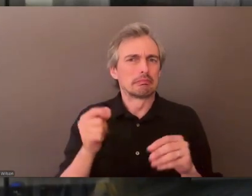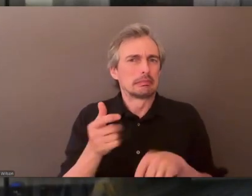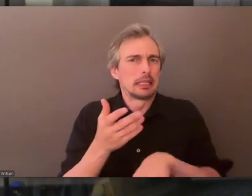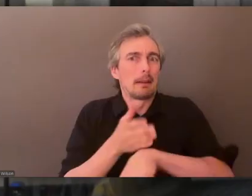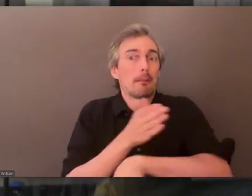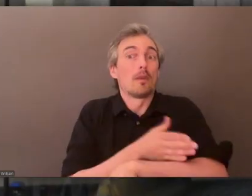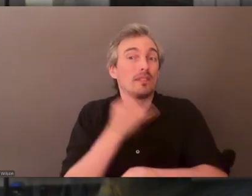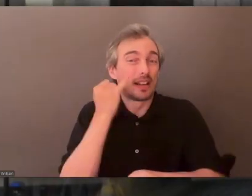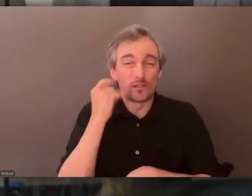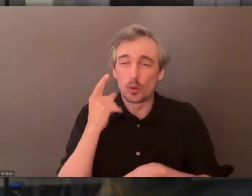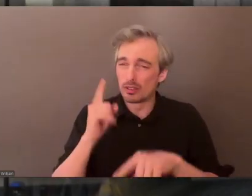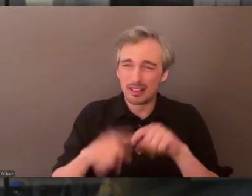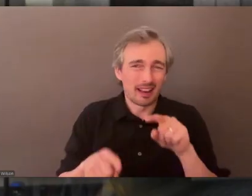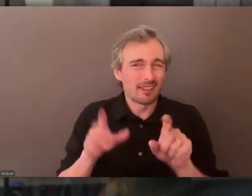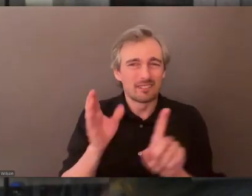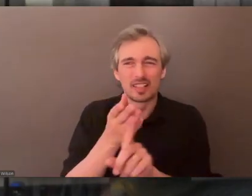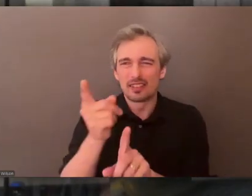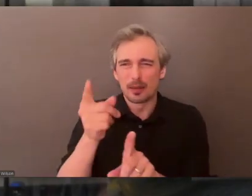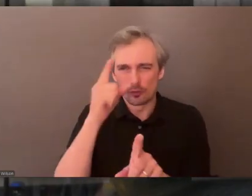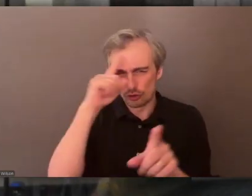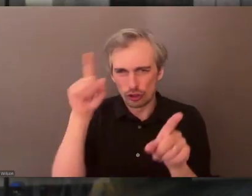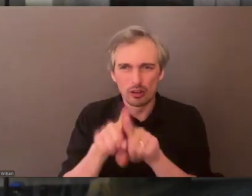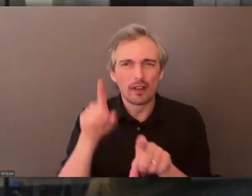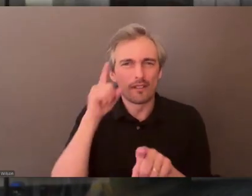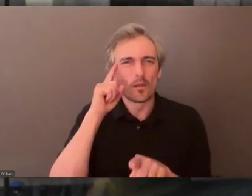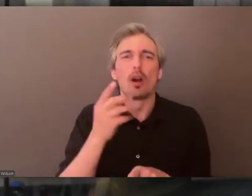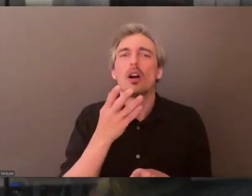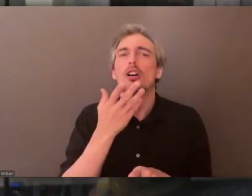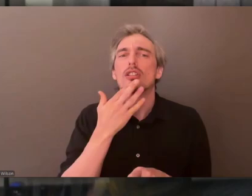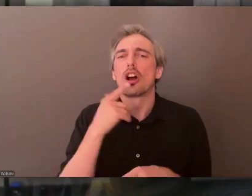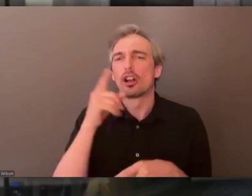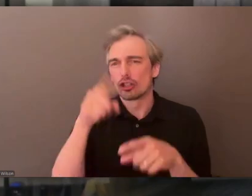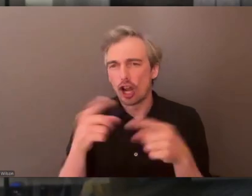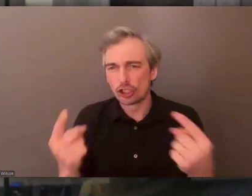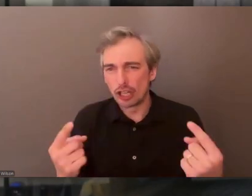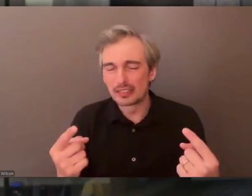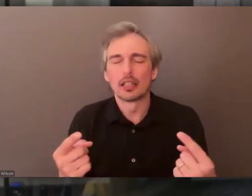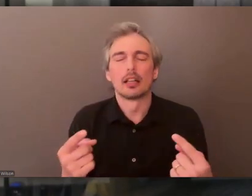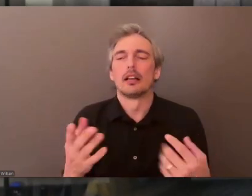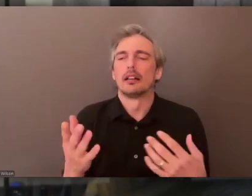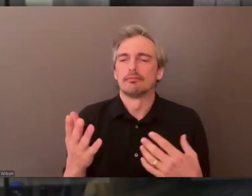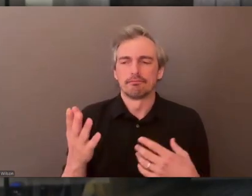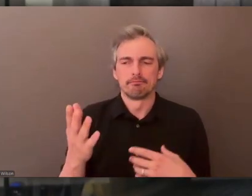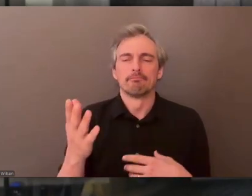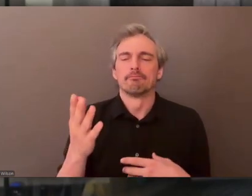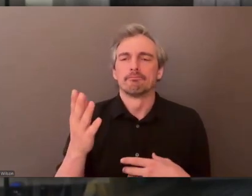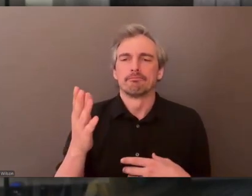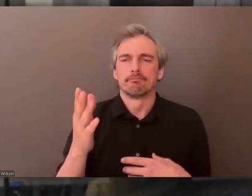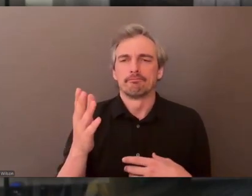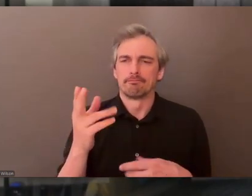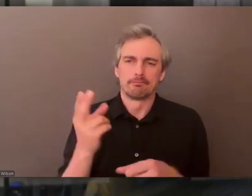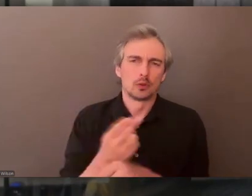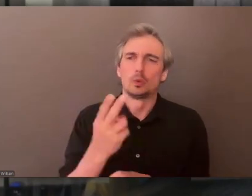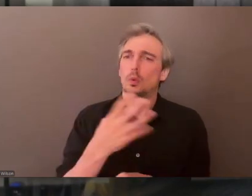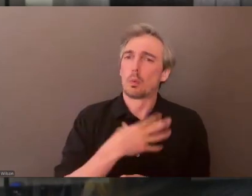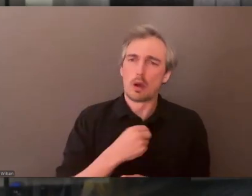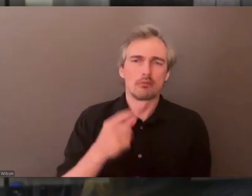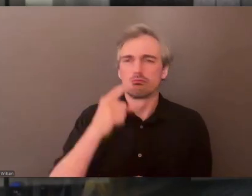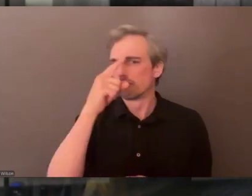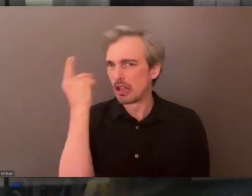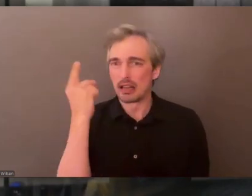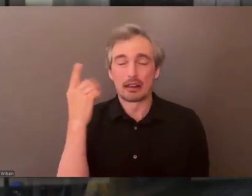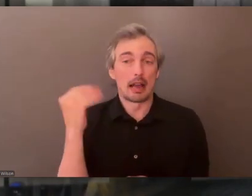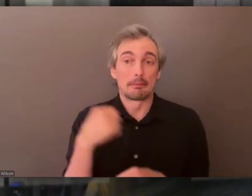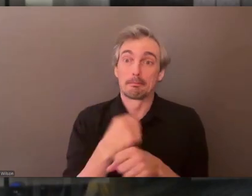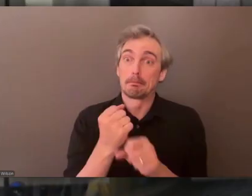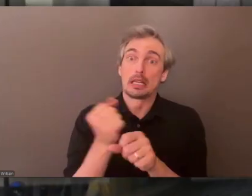時には、クライアントや所属している組織が「これは私たちの ブランドガイドラインに従っていない」と言うことがあります。